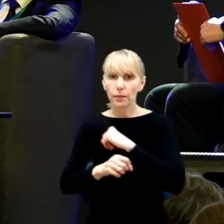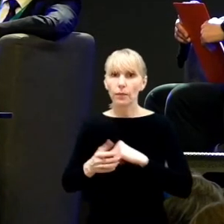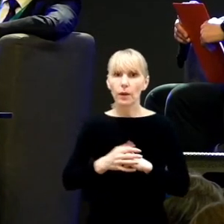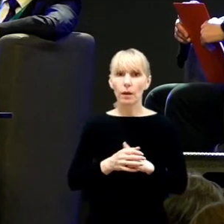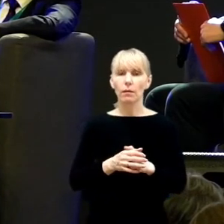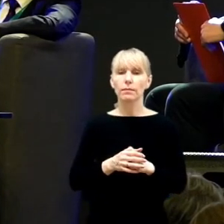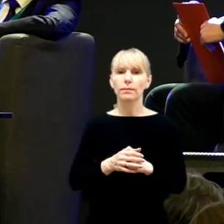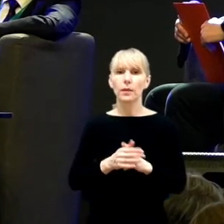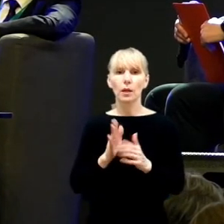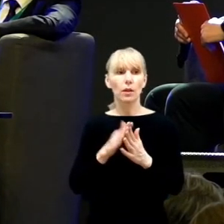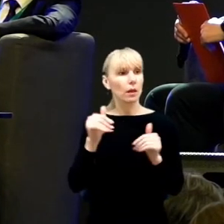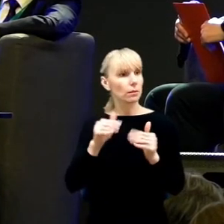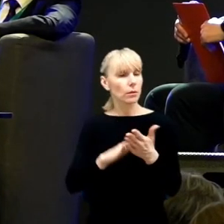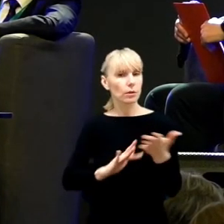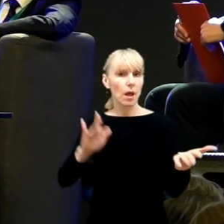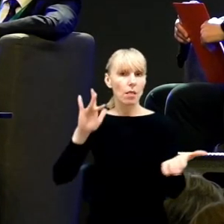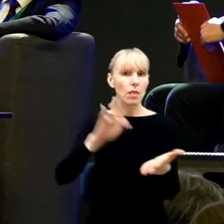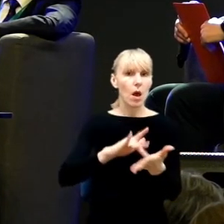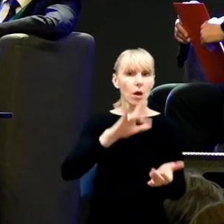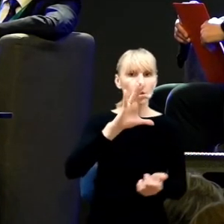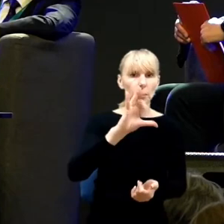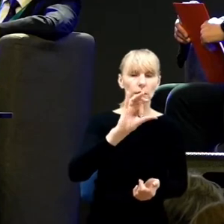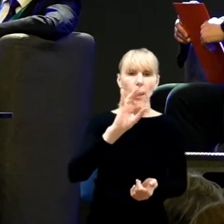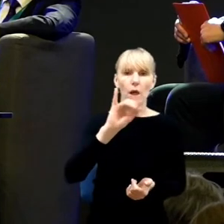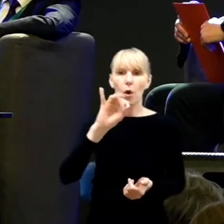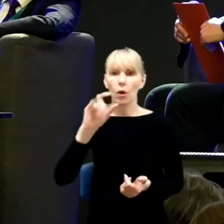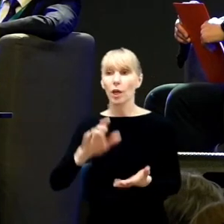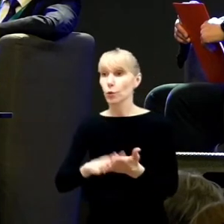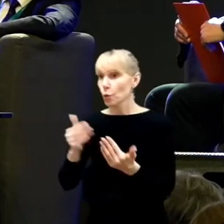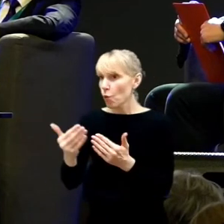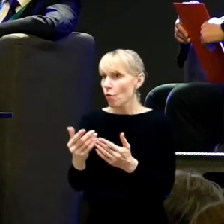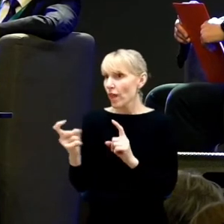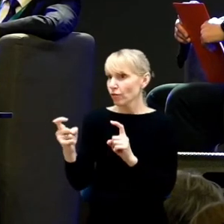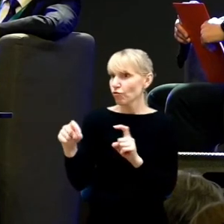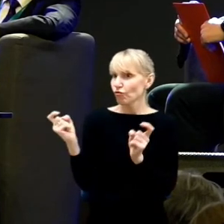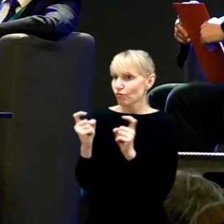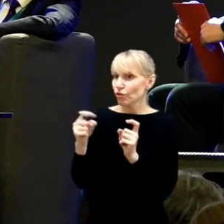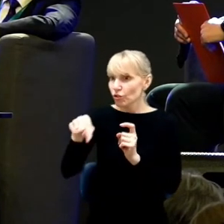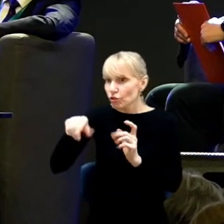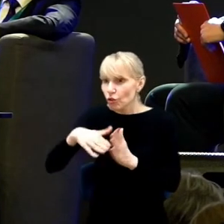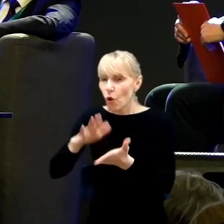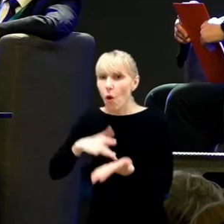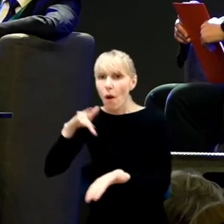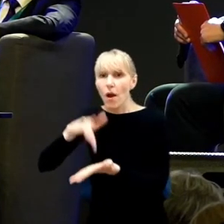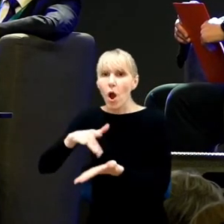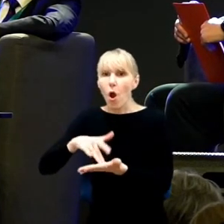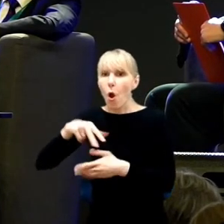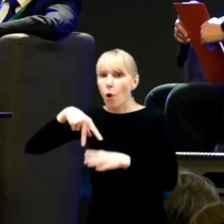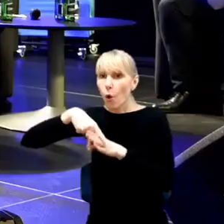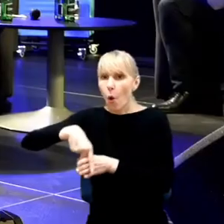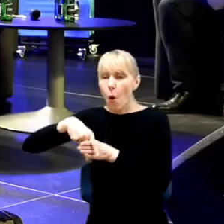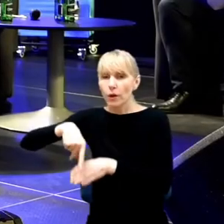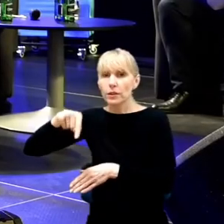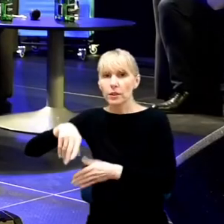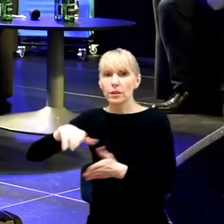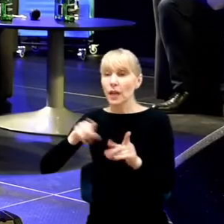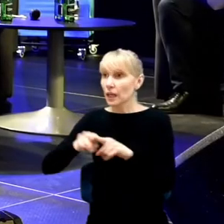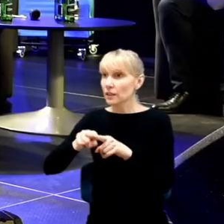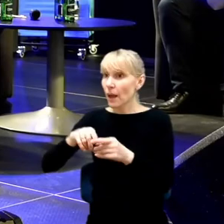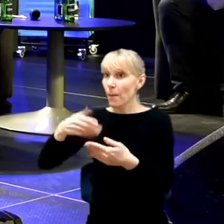Tutaj niedaleko powstaje inwestycja w Koninie przeznaczona dla seniorów. Także jest się czym pochwalić.